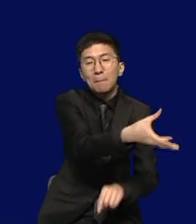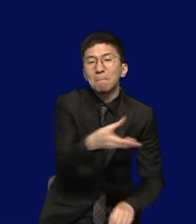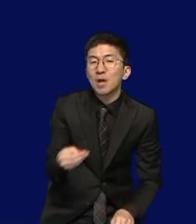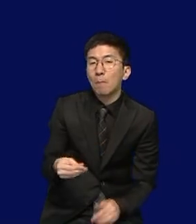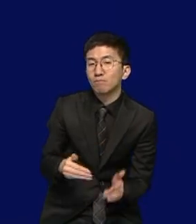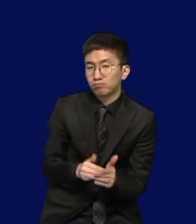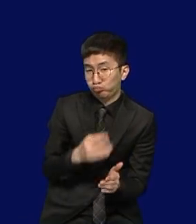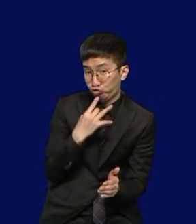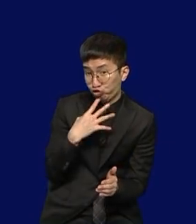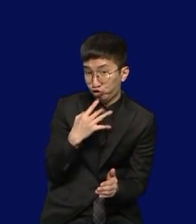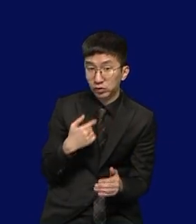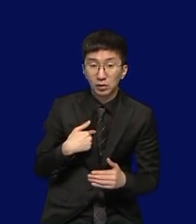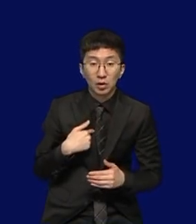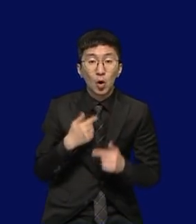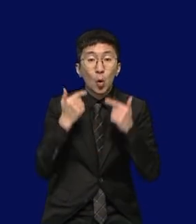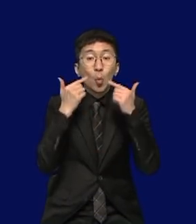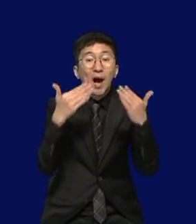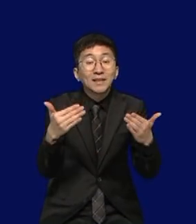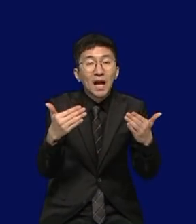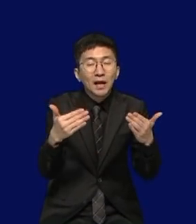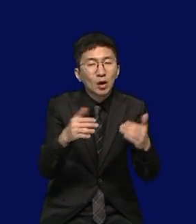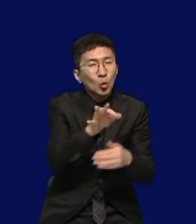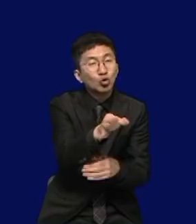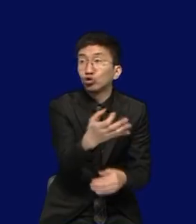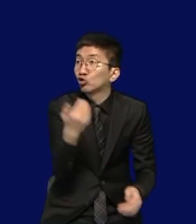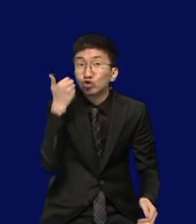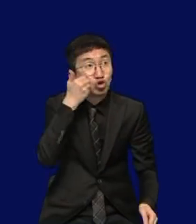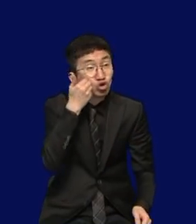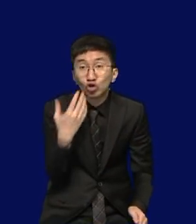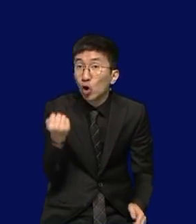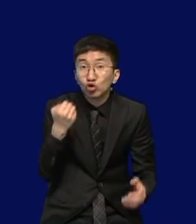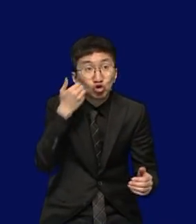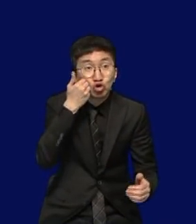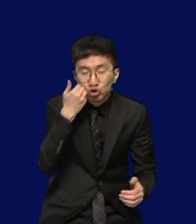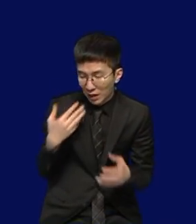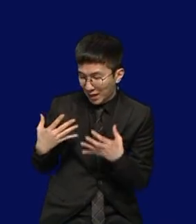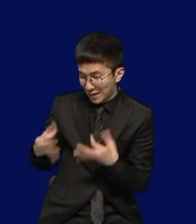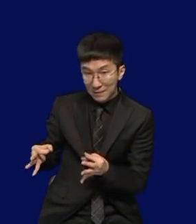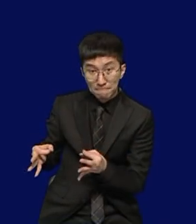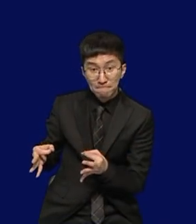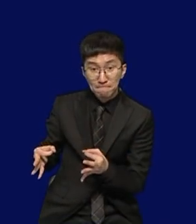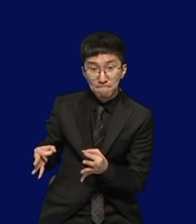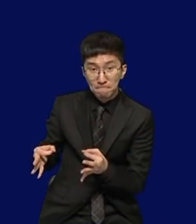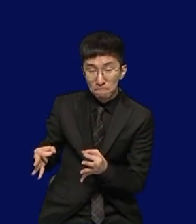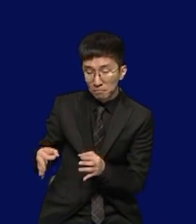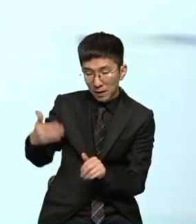차원에서 김만배 씨 부탁으로 계좌만 빌려줬다는 겁니다.